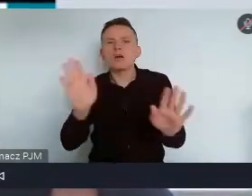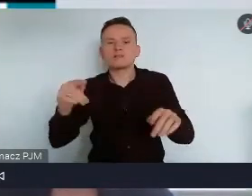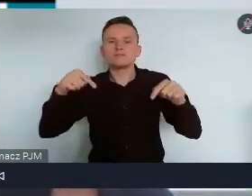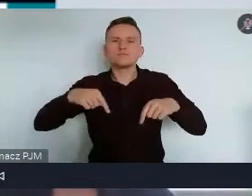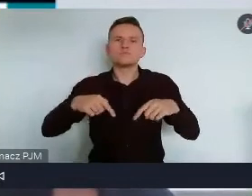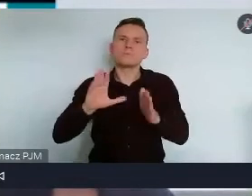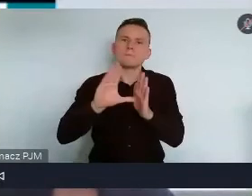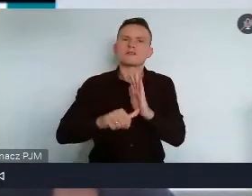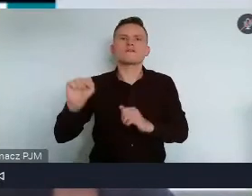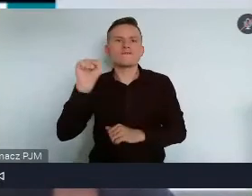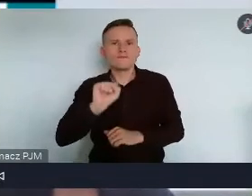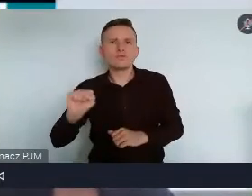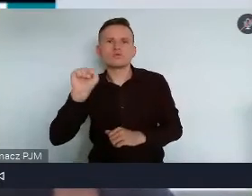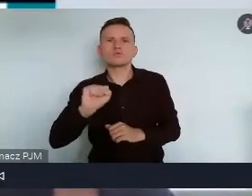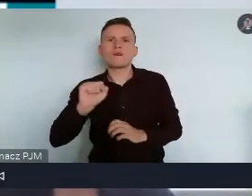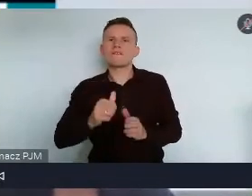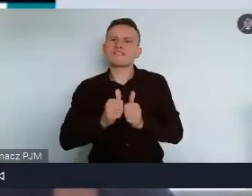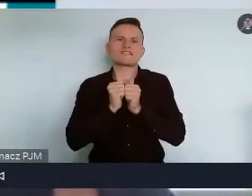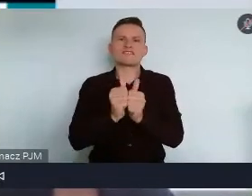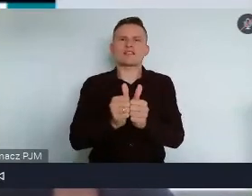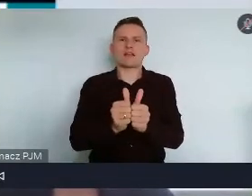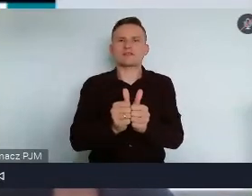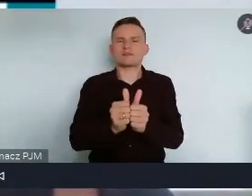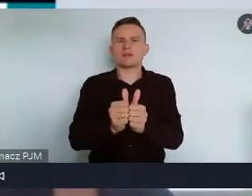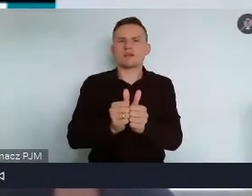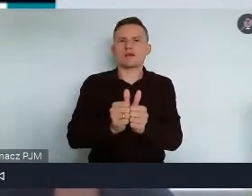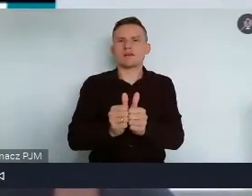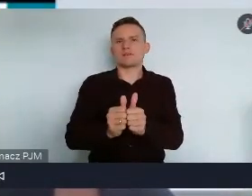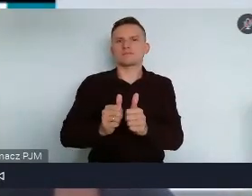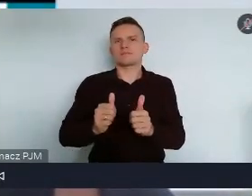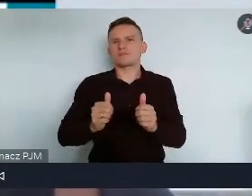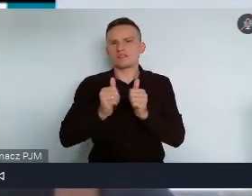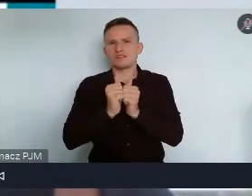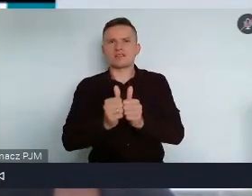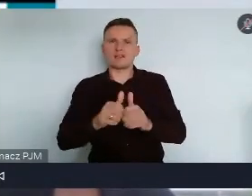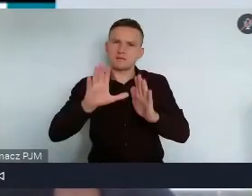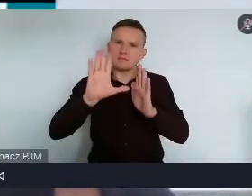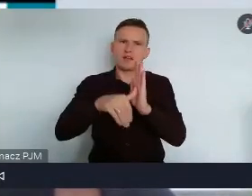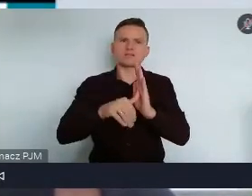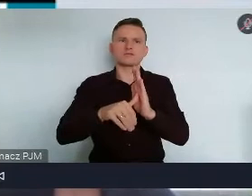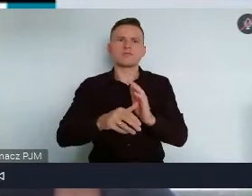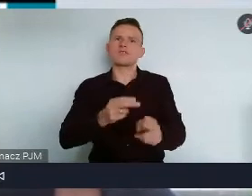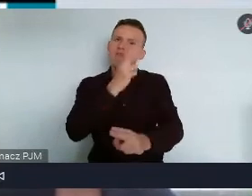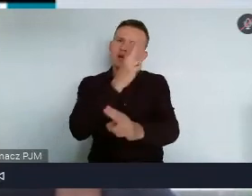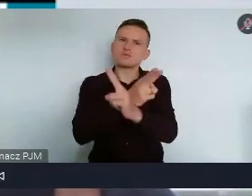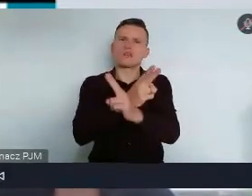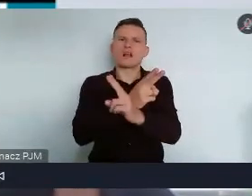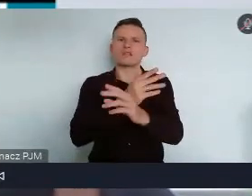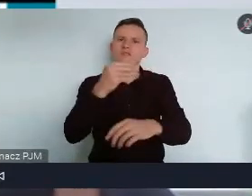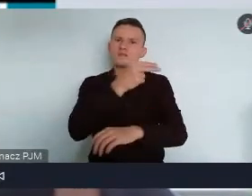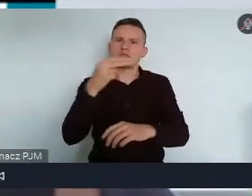w misji miast neutralnych dla klimatu, inteligentnych, do 2030 roku,